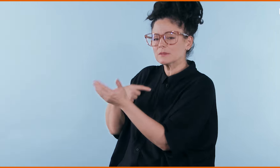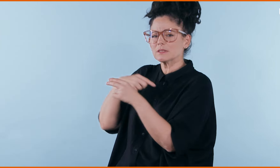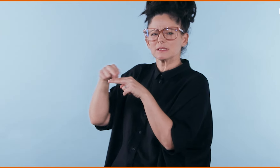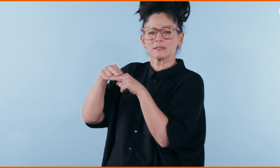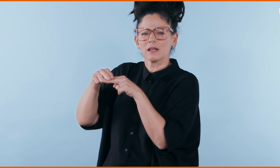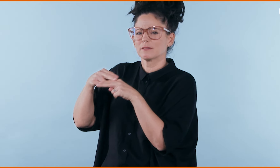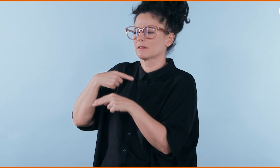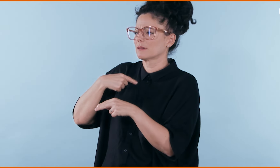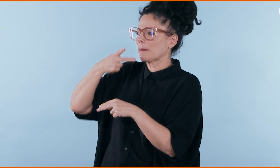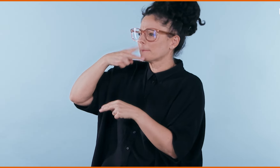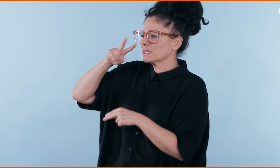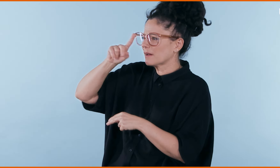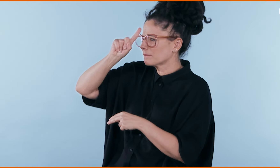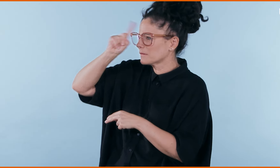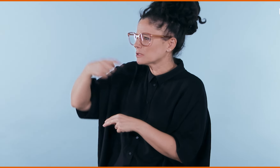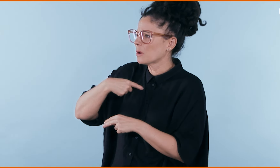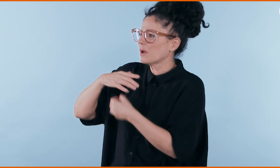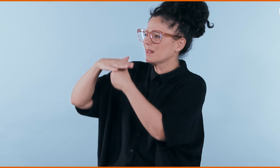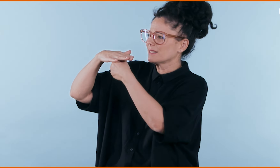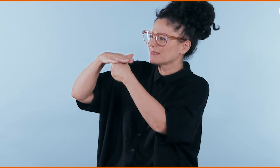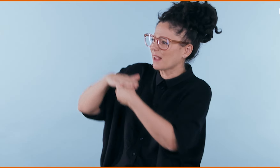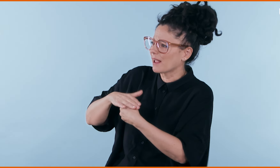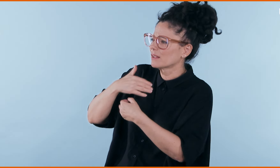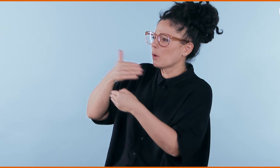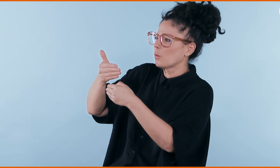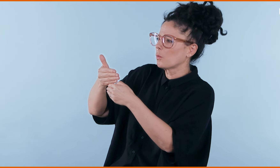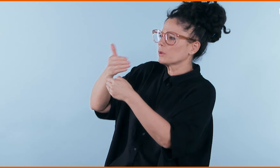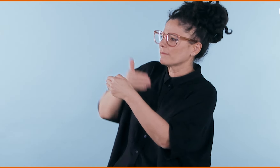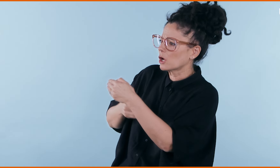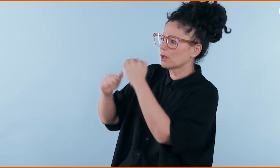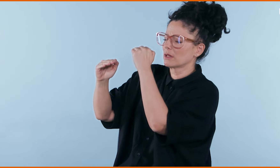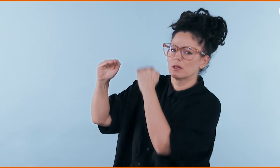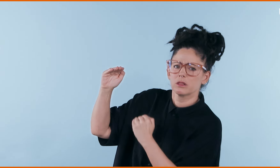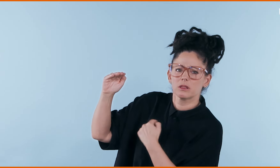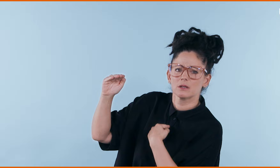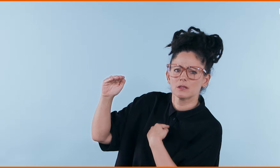Jag känner mig missförstådd, kränkt, utanför och underlägsen.